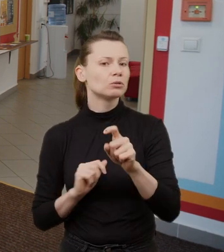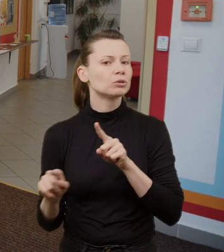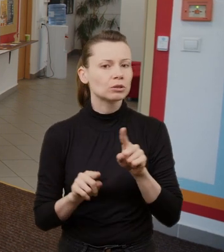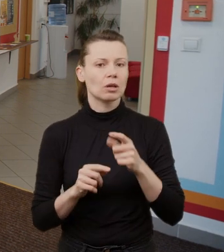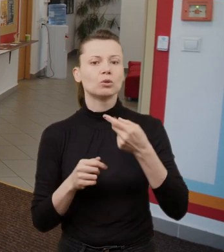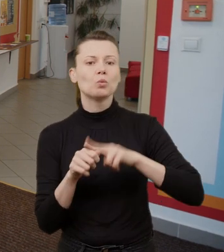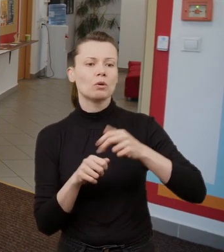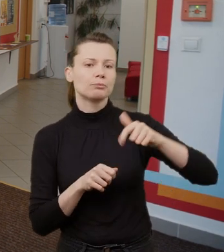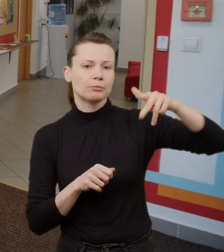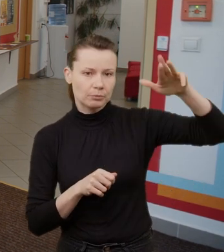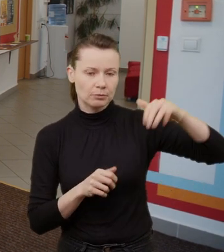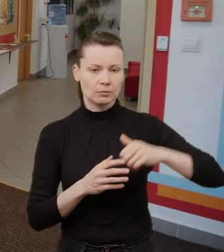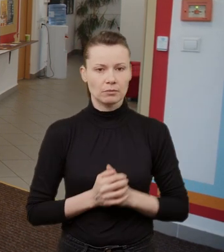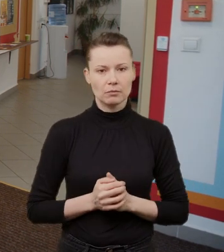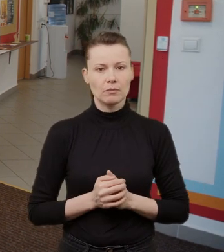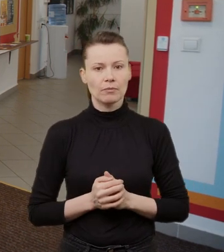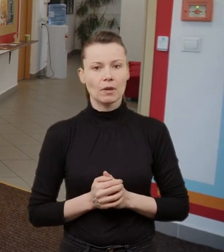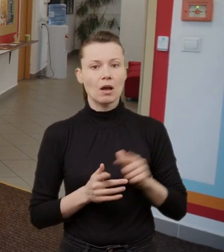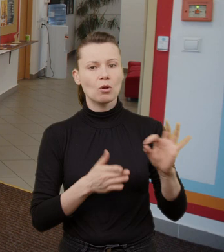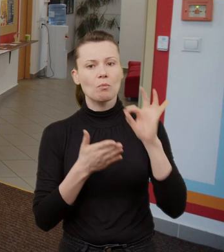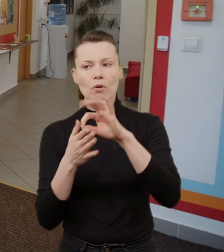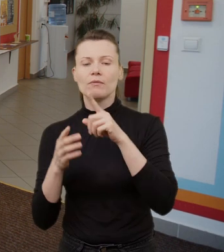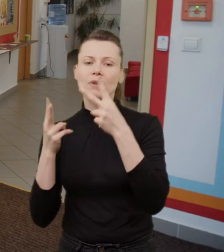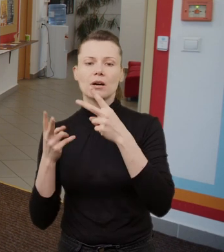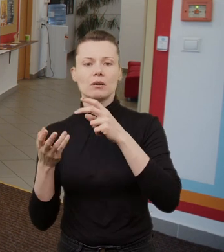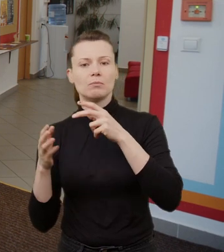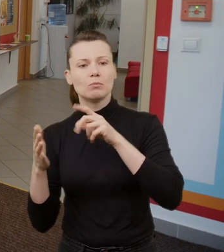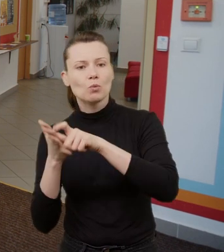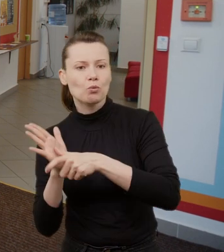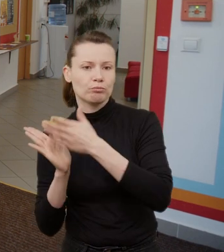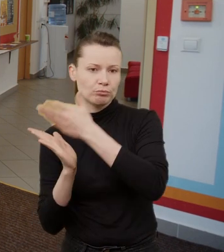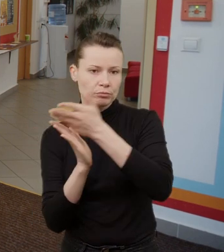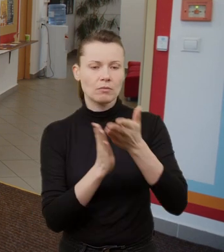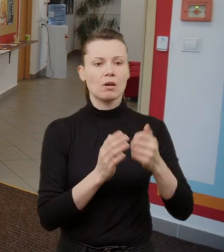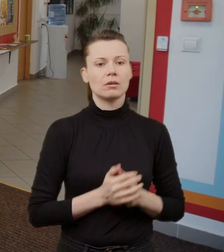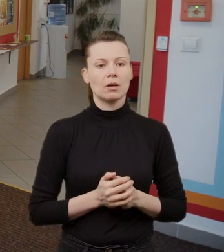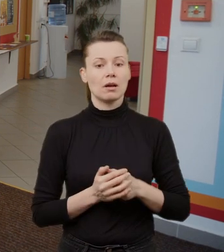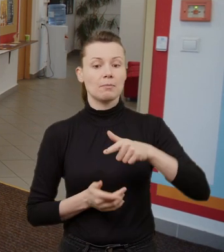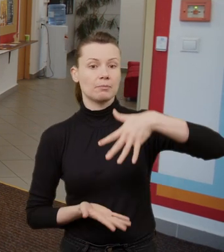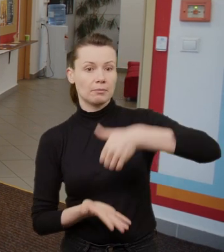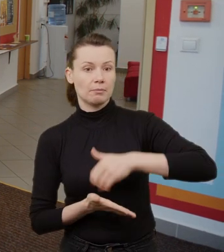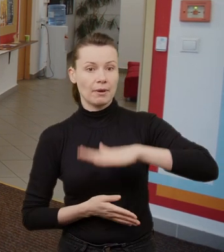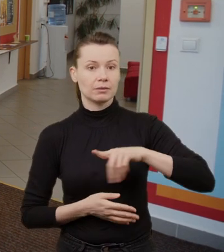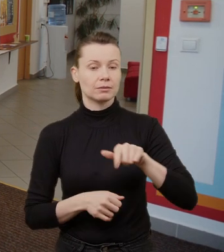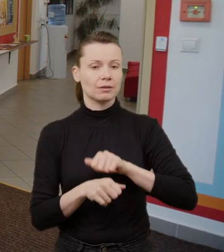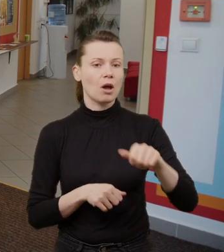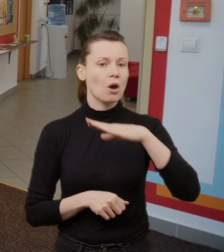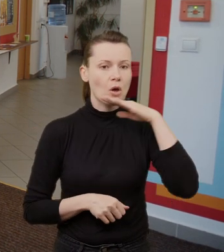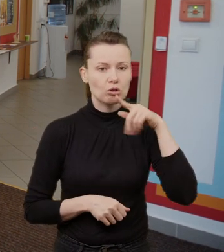na których się znajdują i prowadzą do ważnych pomieszczeń w Dedeku. Kolor parteru to kolor czerwony.